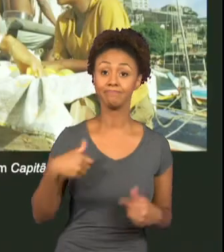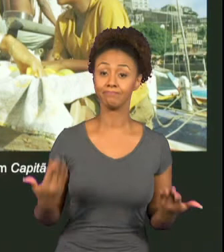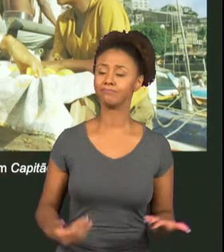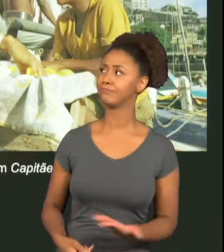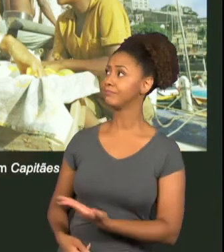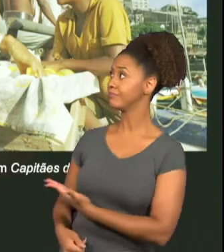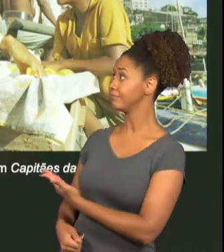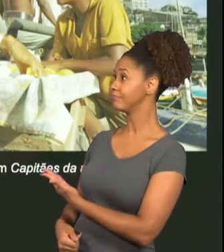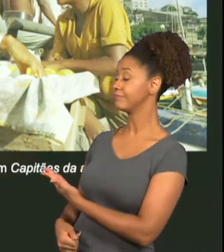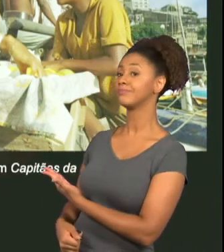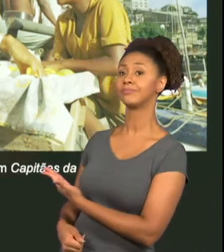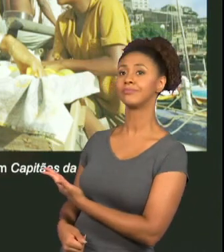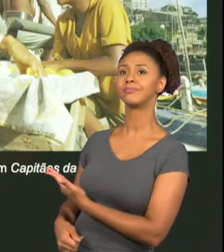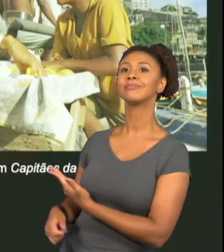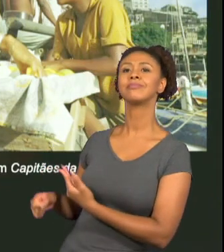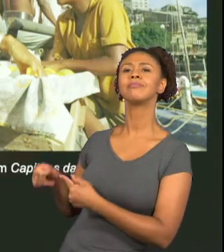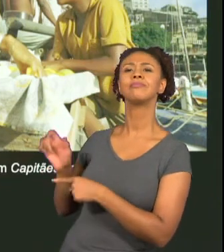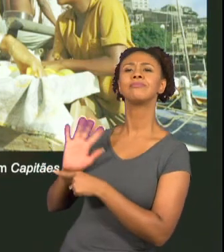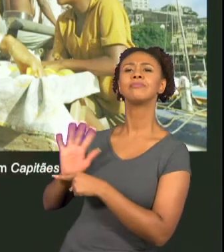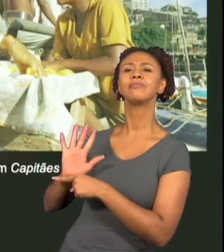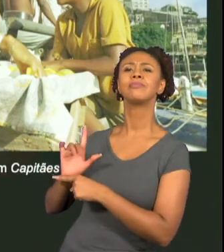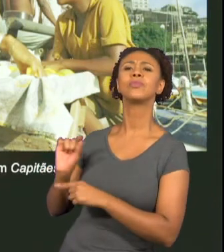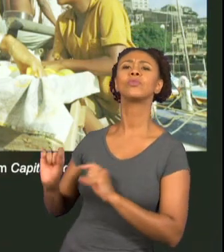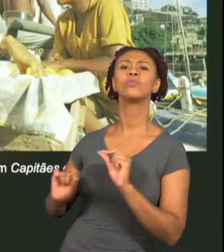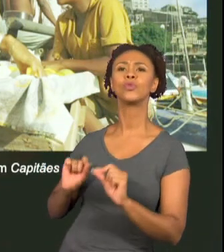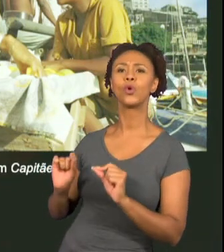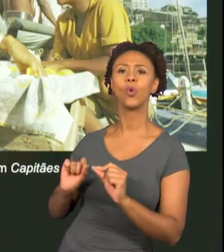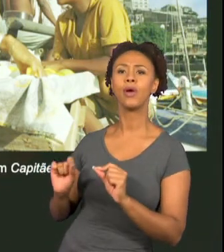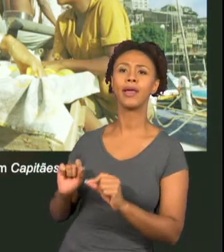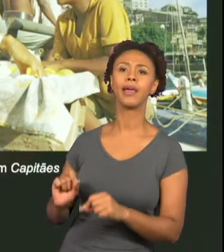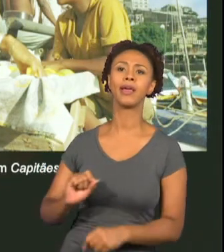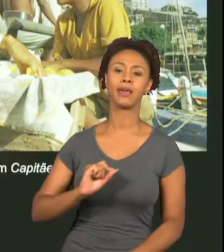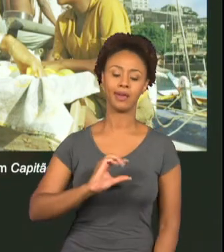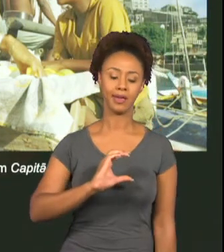FILME "CAPITÃES DA AREIA", PELA CECÍLIA AMADO QUE